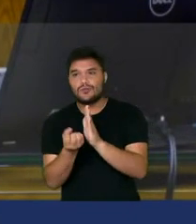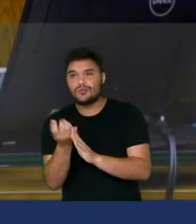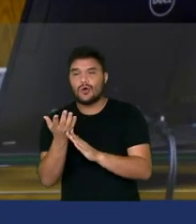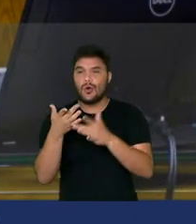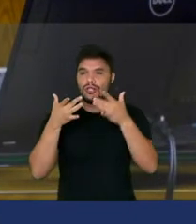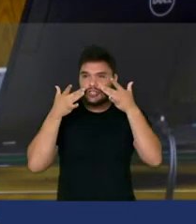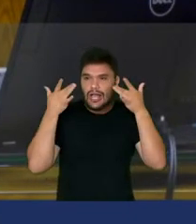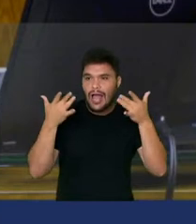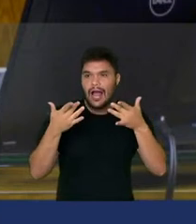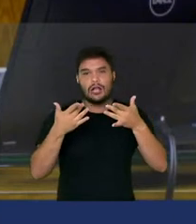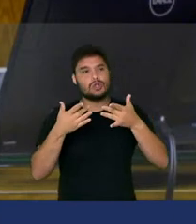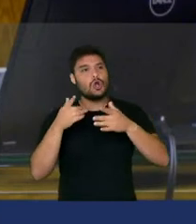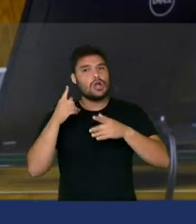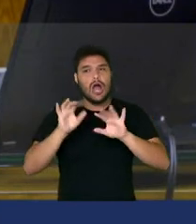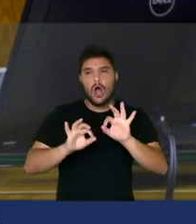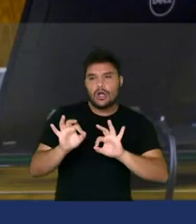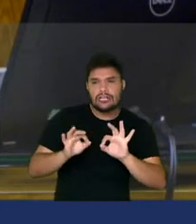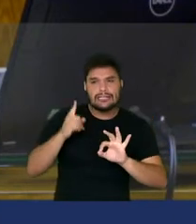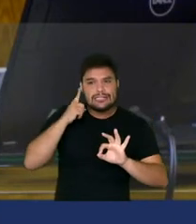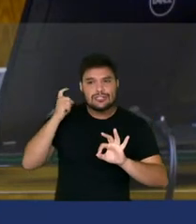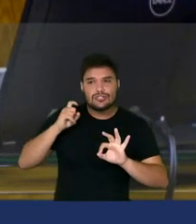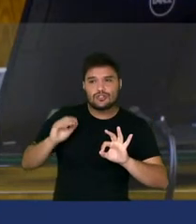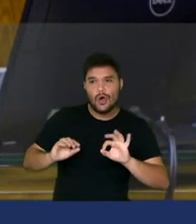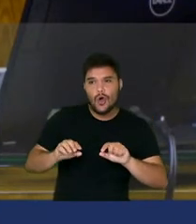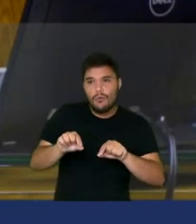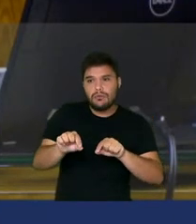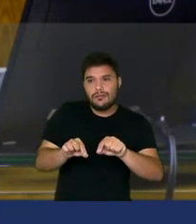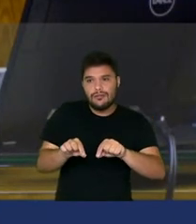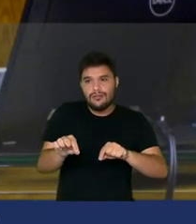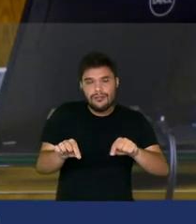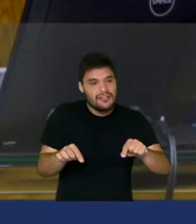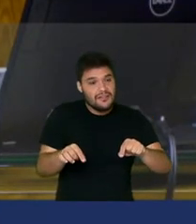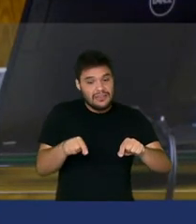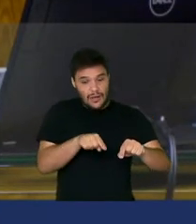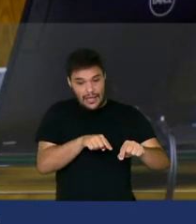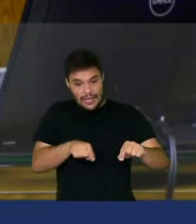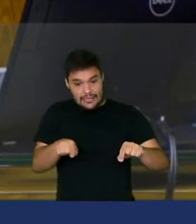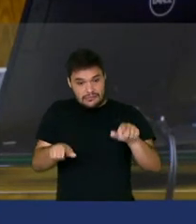DE CENÁRIO, PRODUTORES, SÃO TRABALHADORES COM SOM, ENTÃO ESSA CADEIA QUE ESTÁ SENDO PROTEGIDA, UMA CADEIA QUE